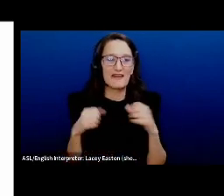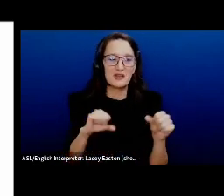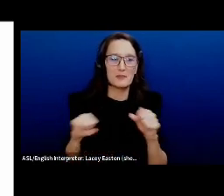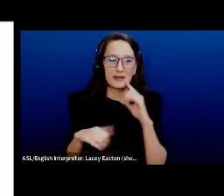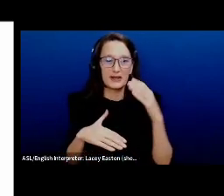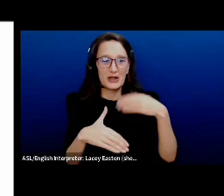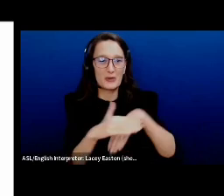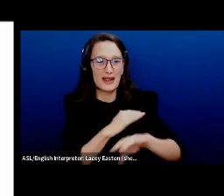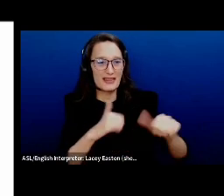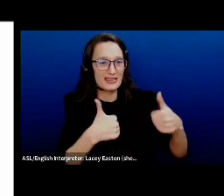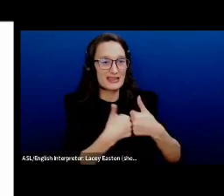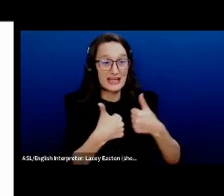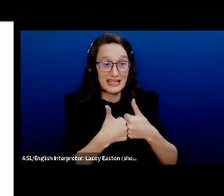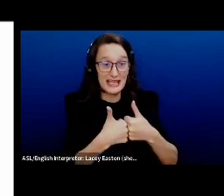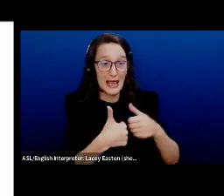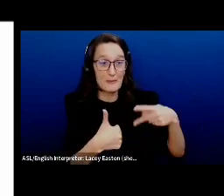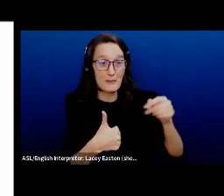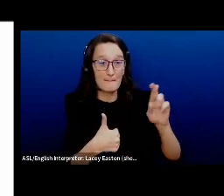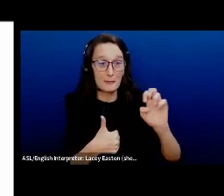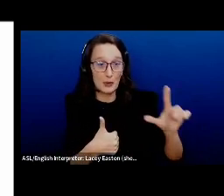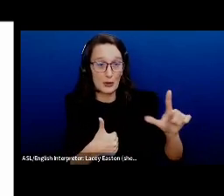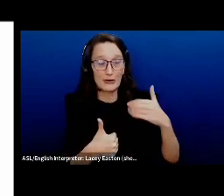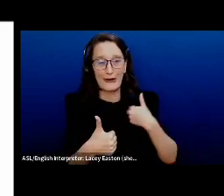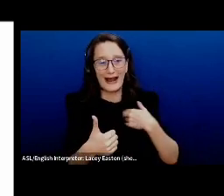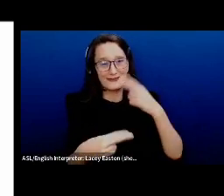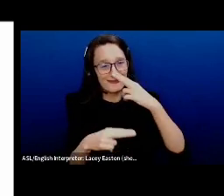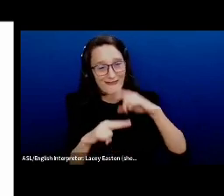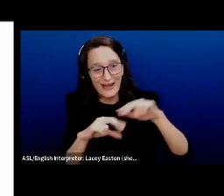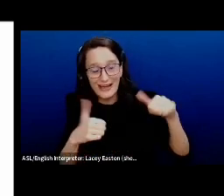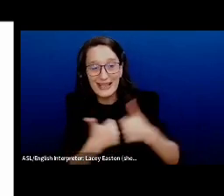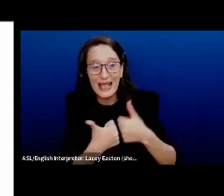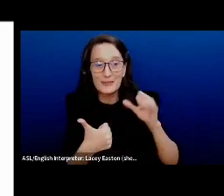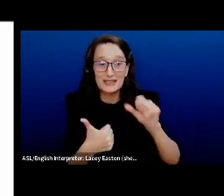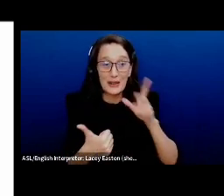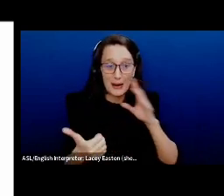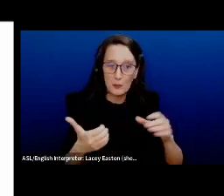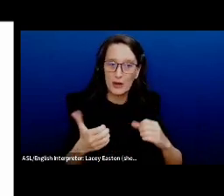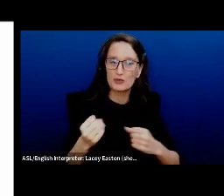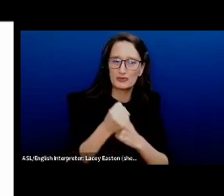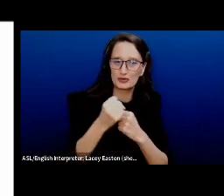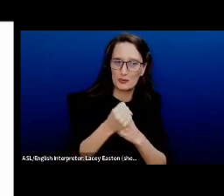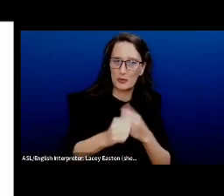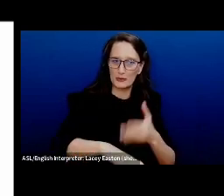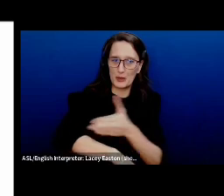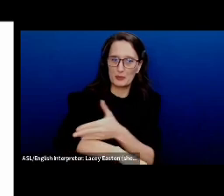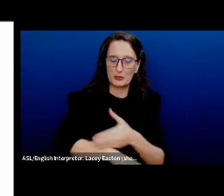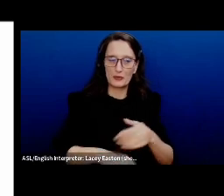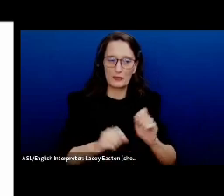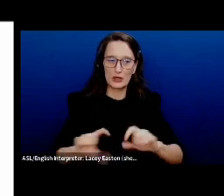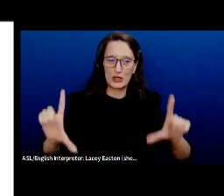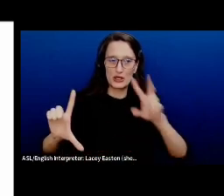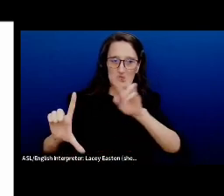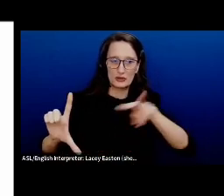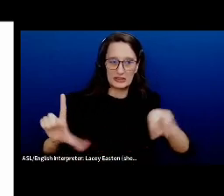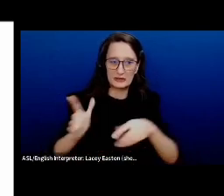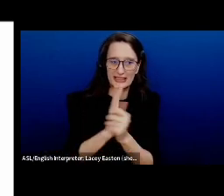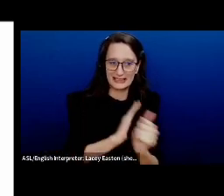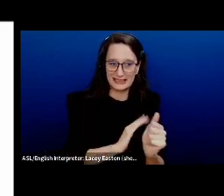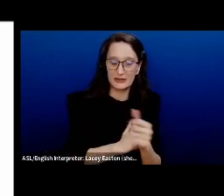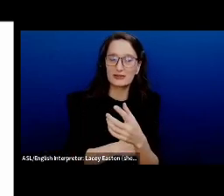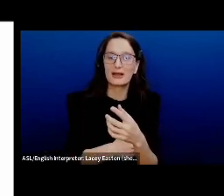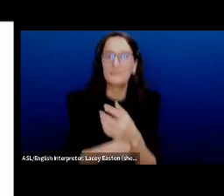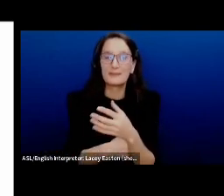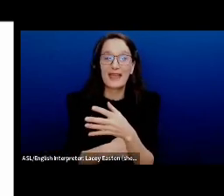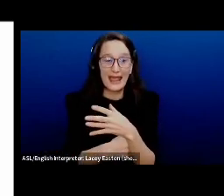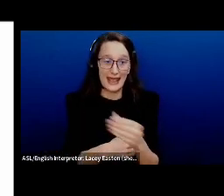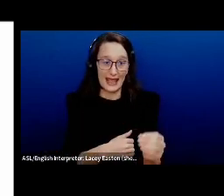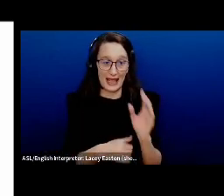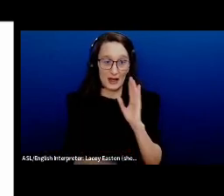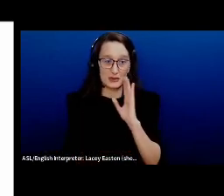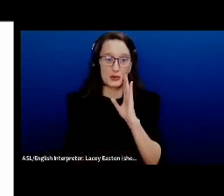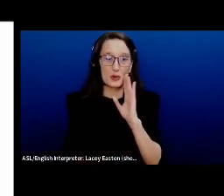juegos muy divertidos que no solo refuerzan las habilidades de lectura de pantalla, sino también habilidades como